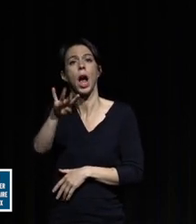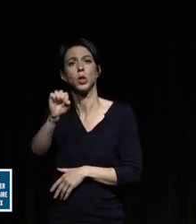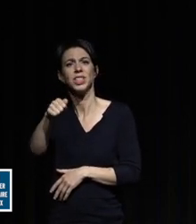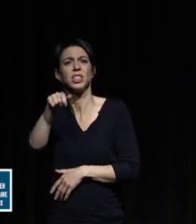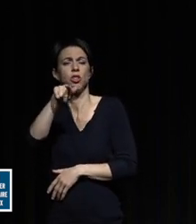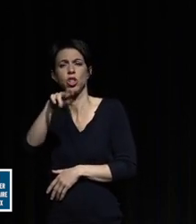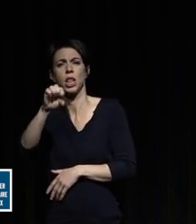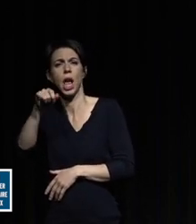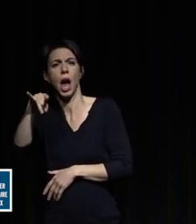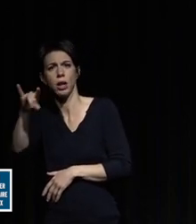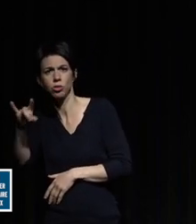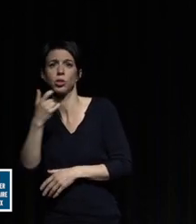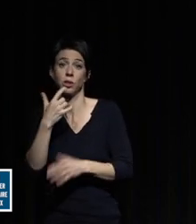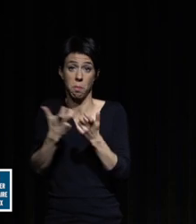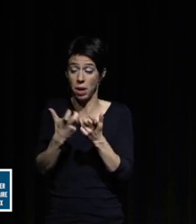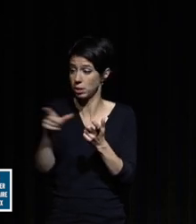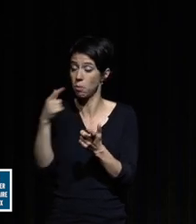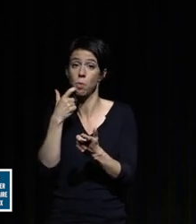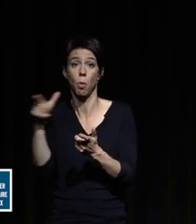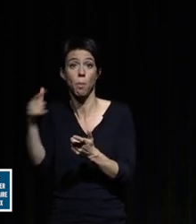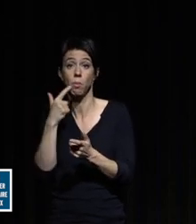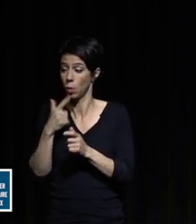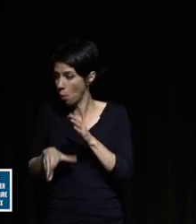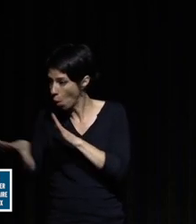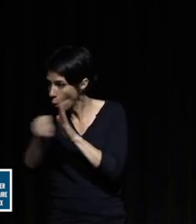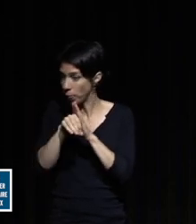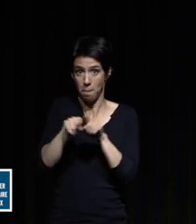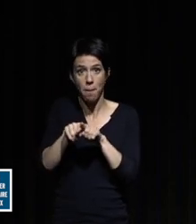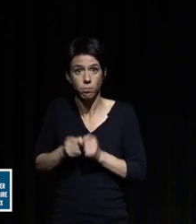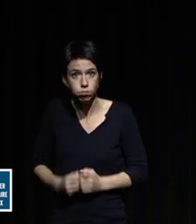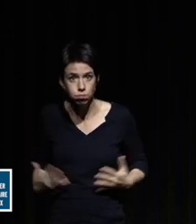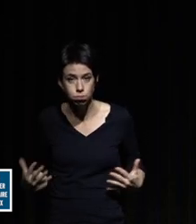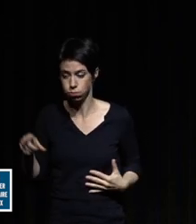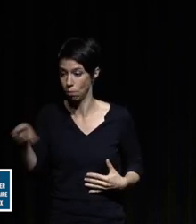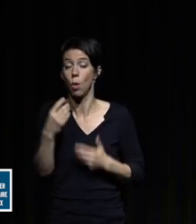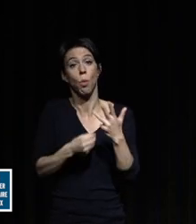plus connu et le décapeptyl ou contraception par un progestatif kiala et même de dernière